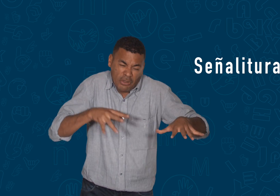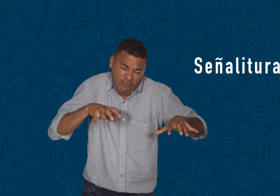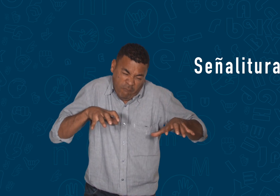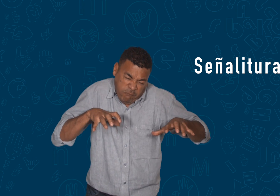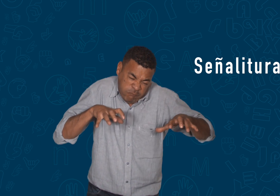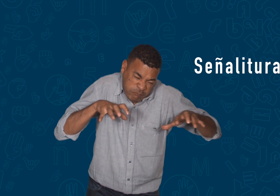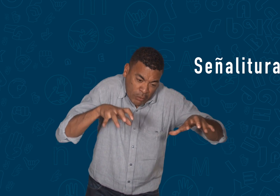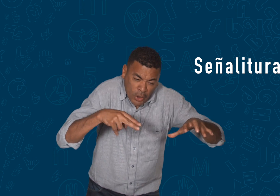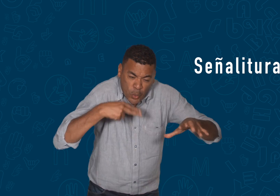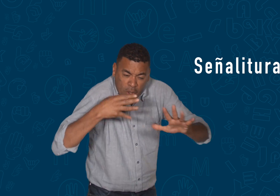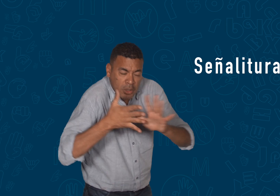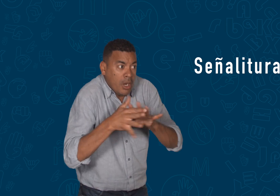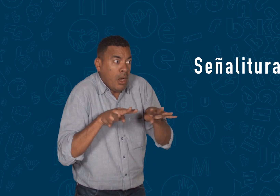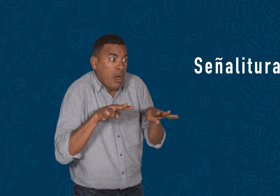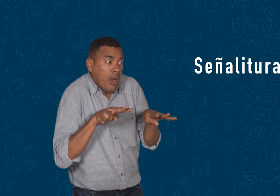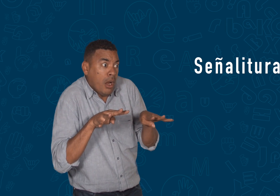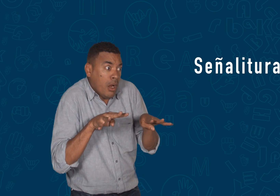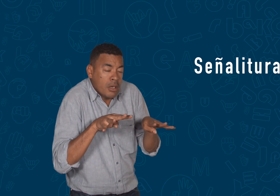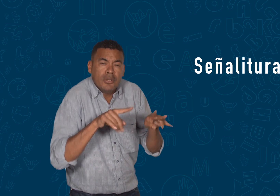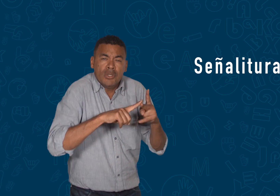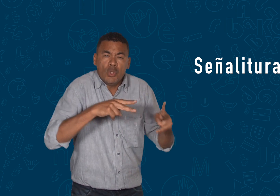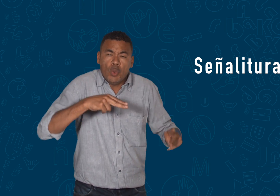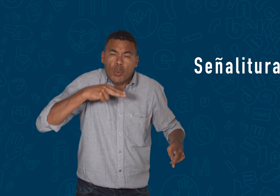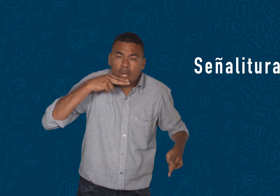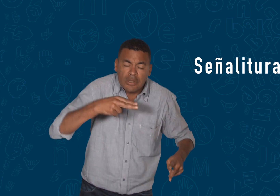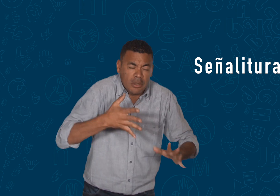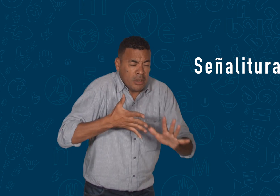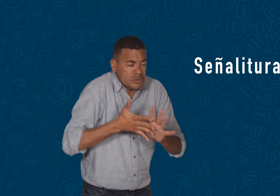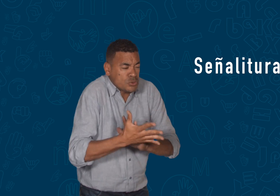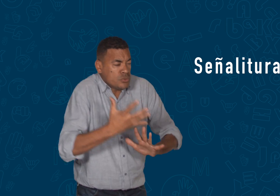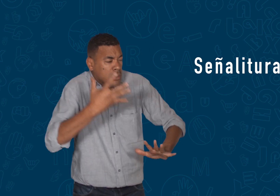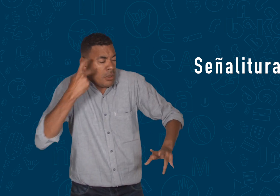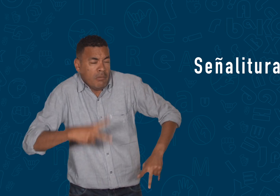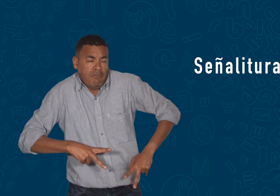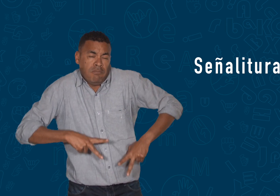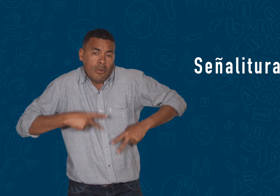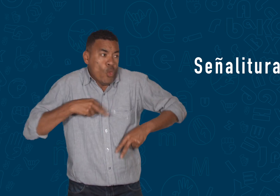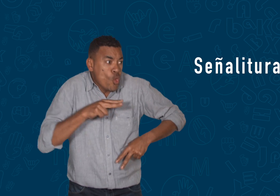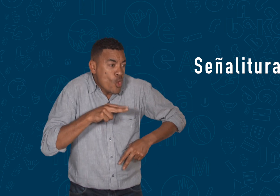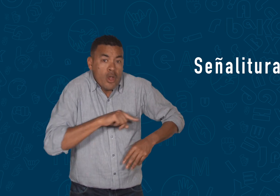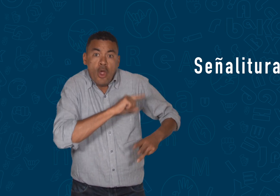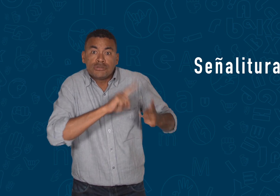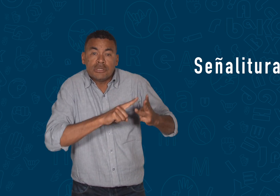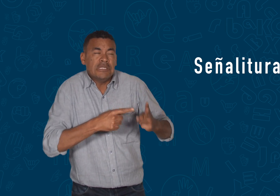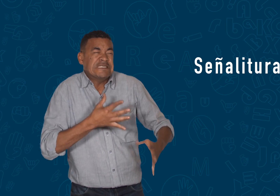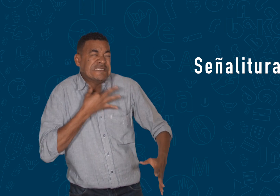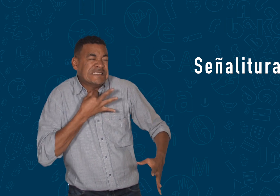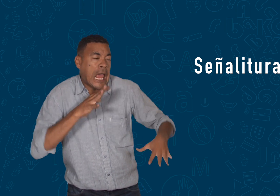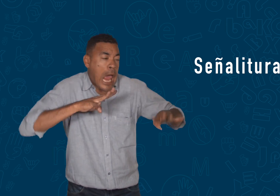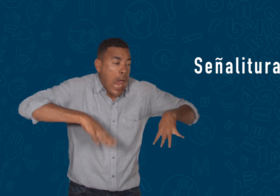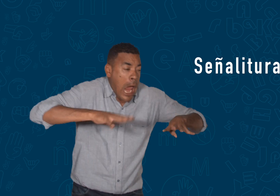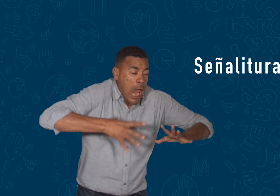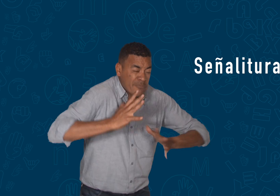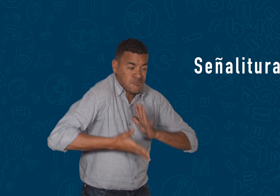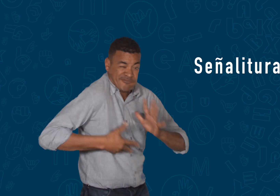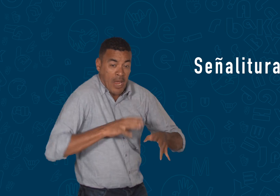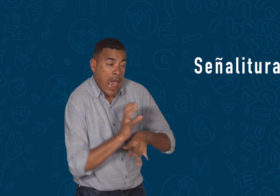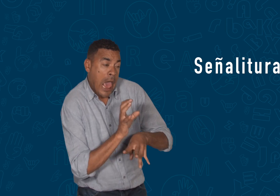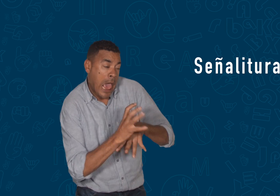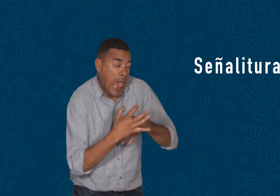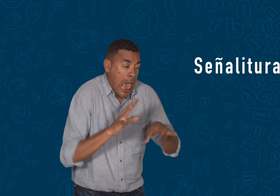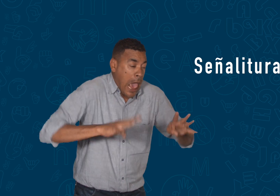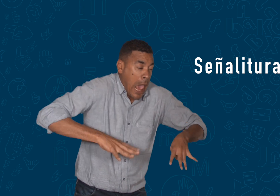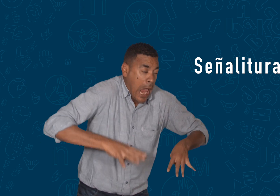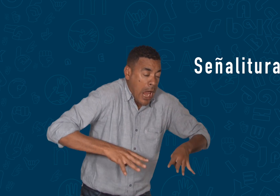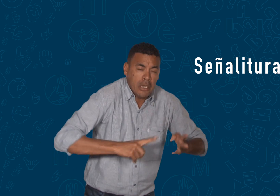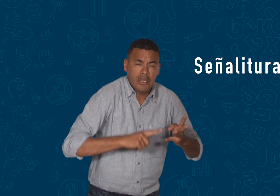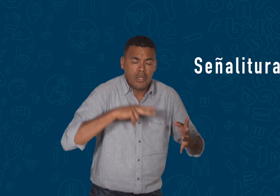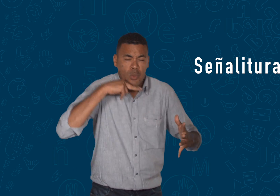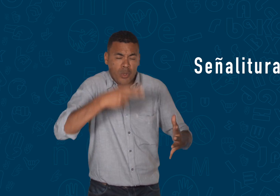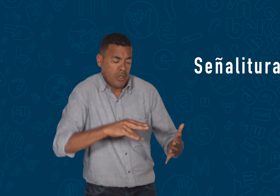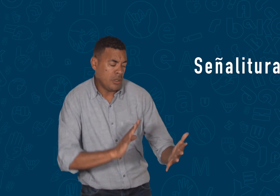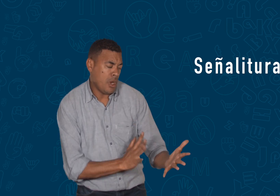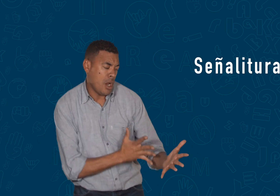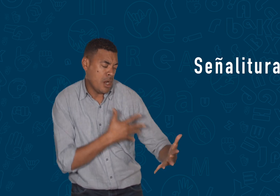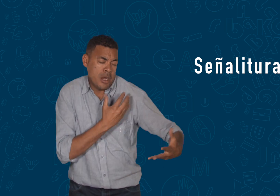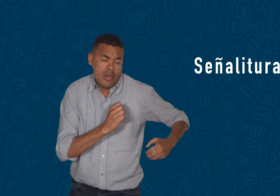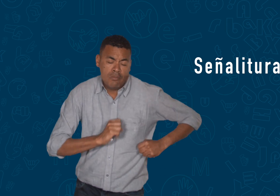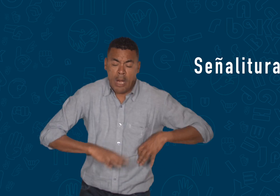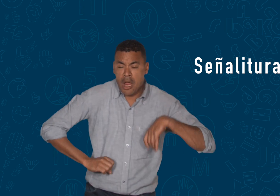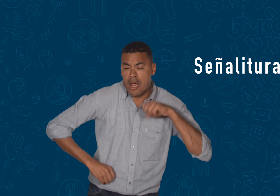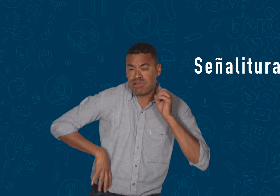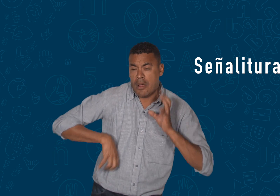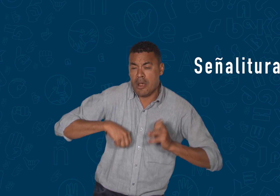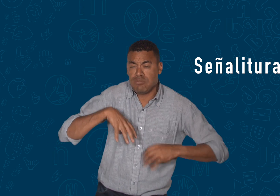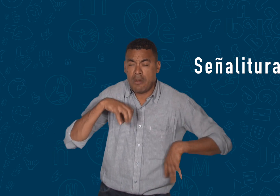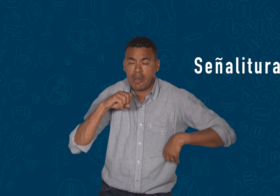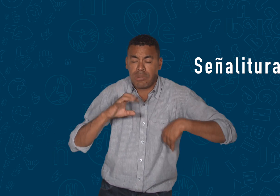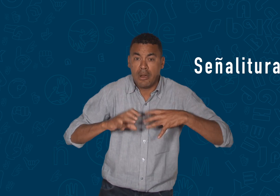para narrar cuentos, historias de vida, cuentos humorísticos que propician la risa o poesía.